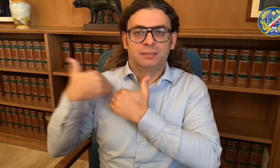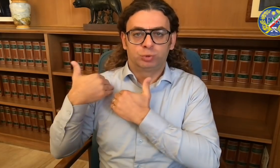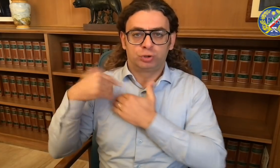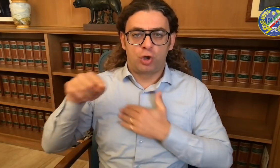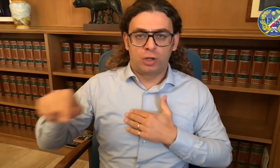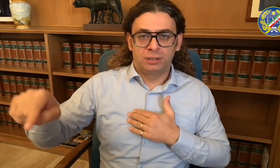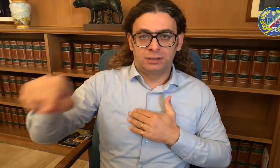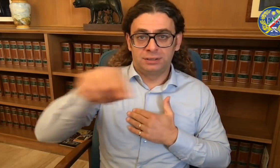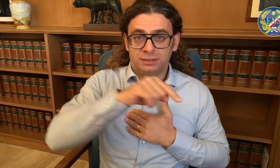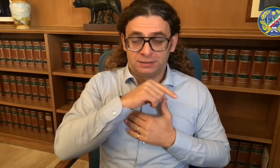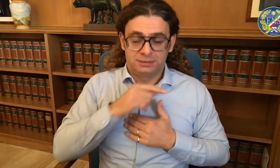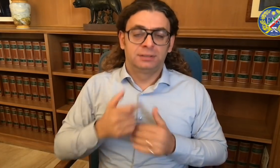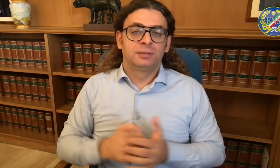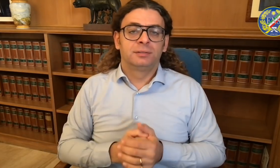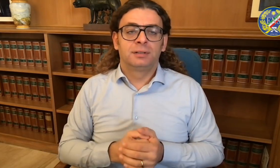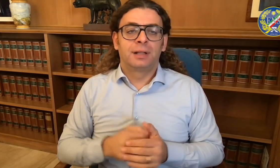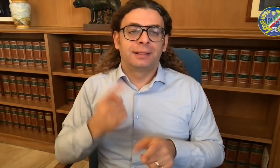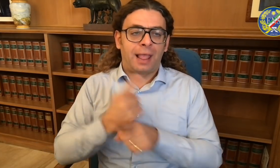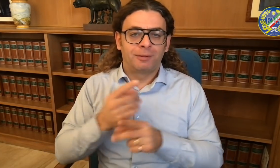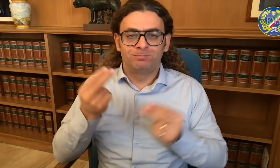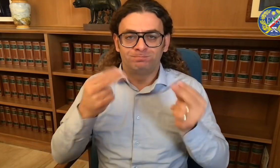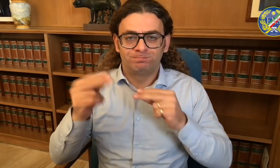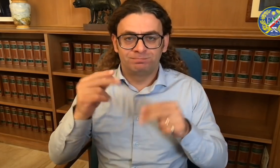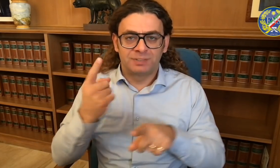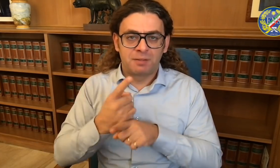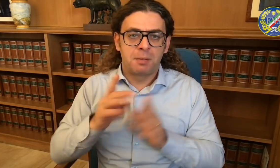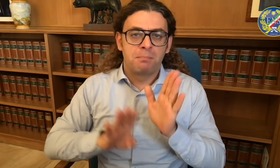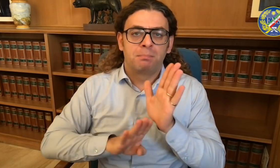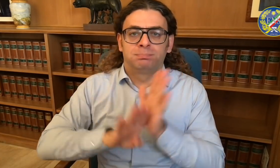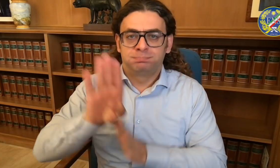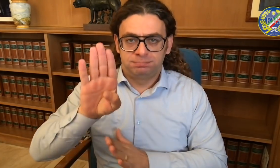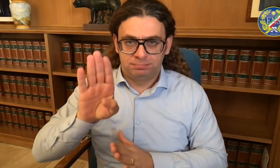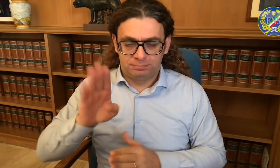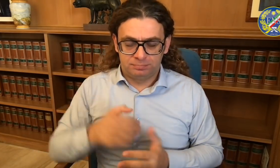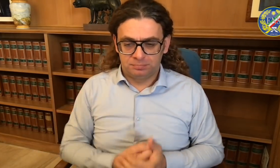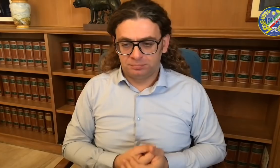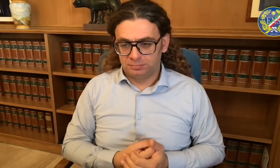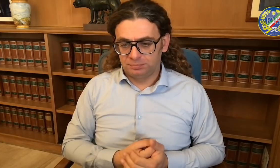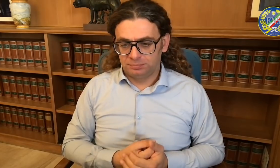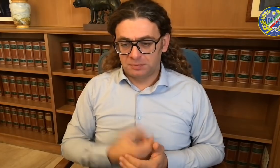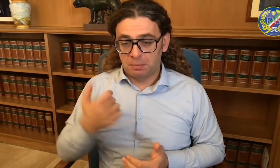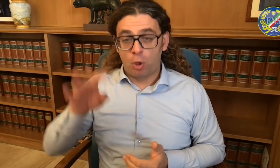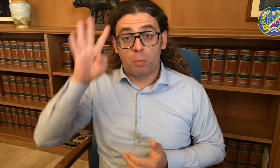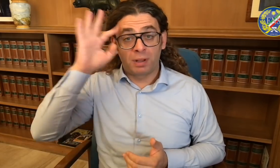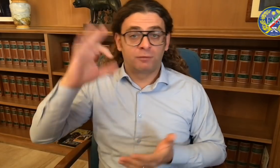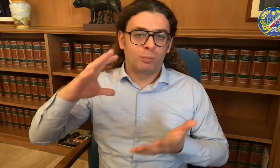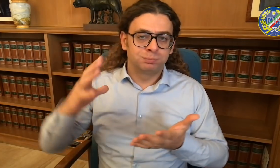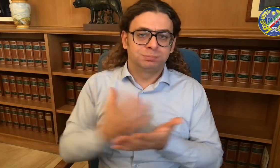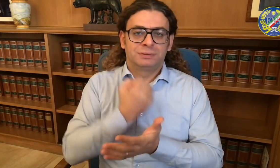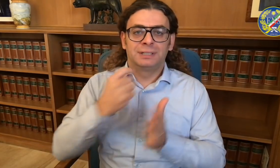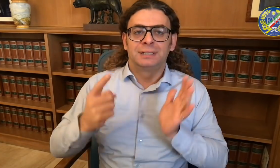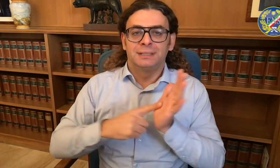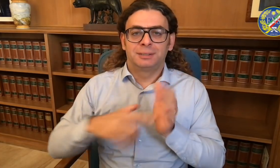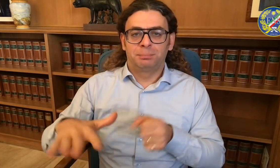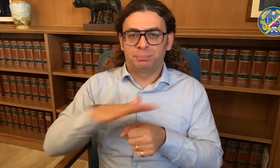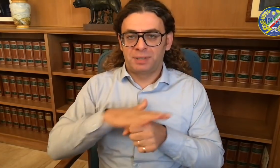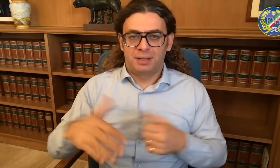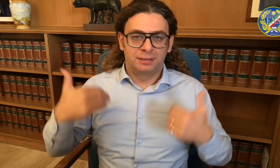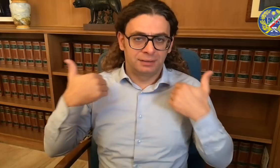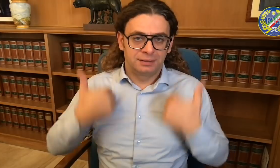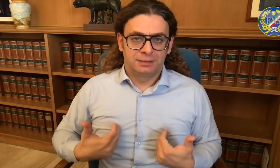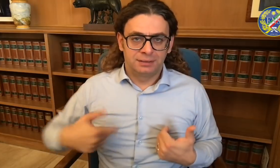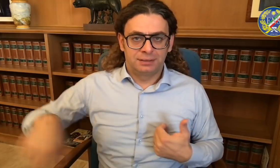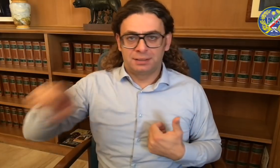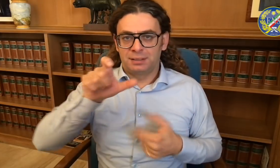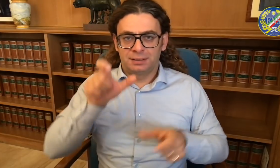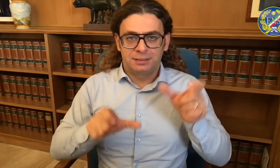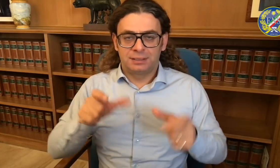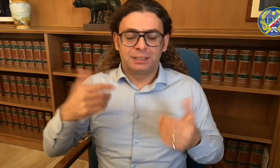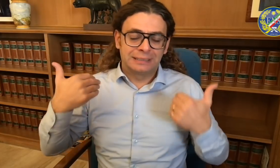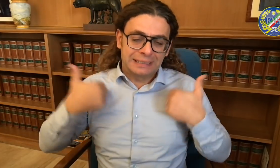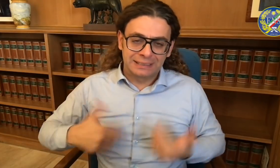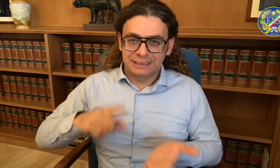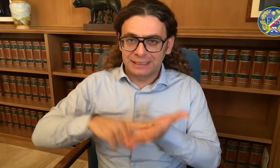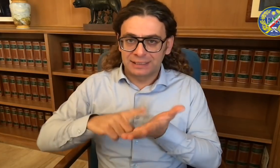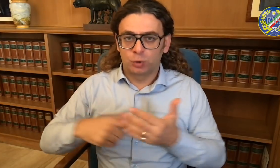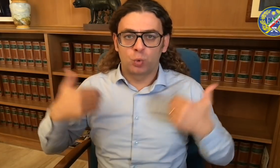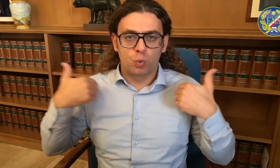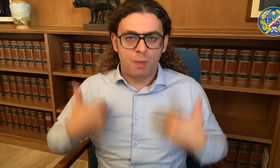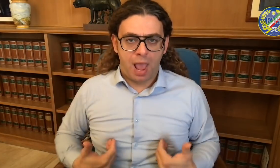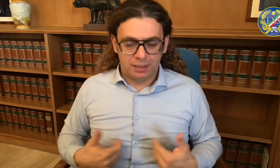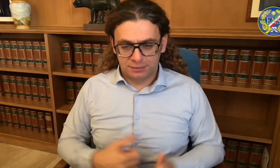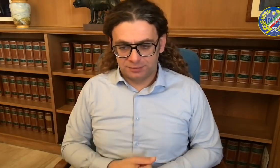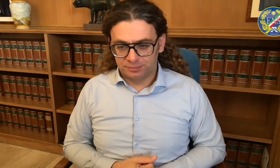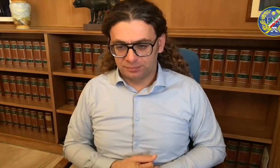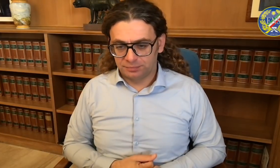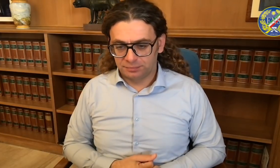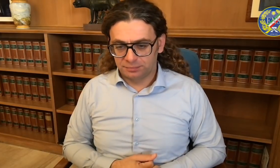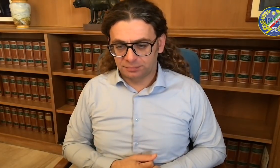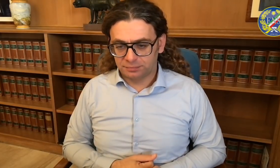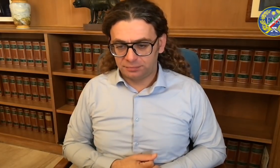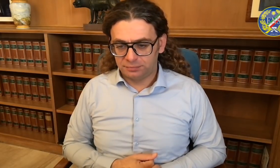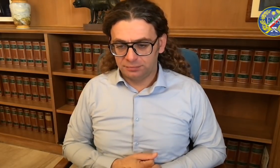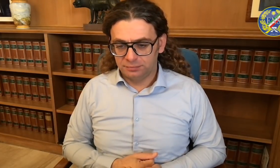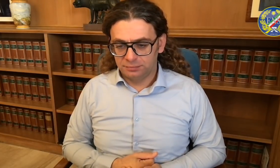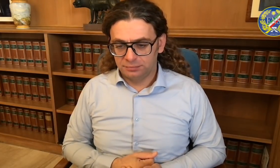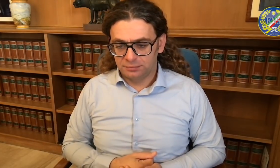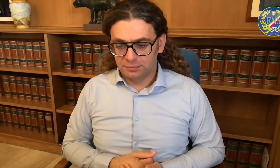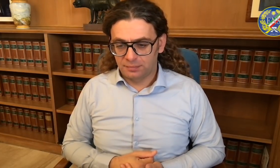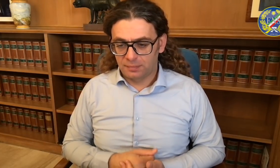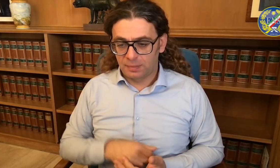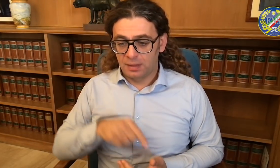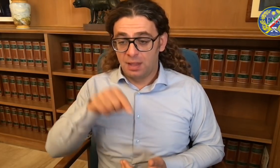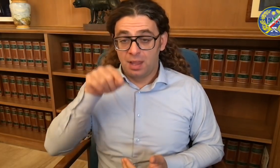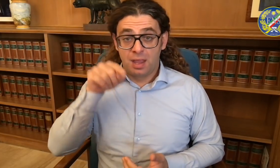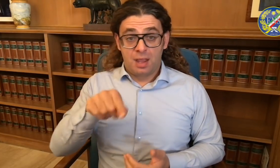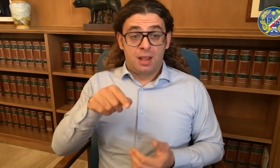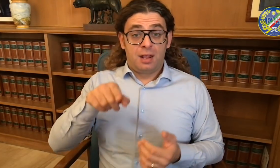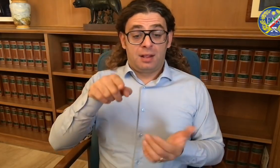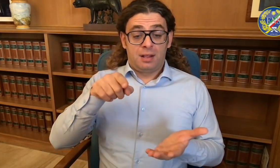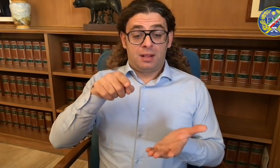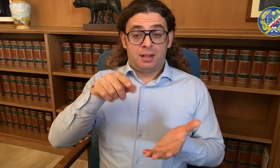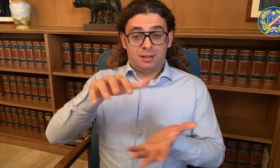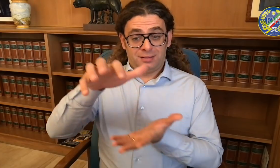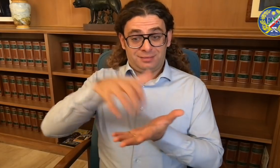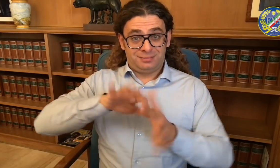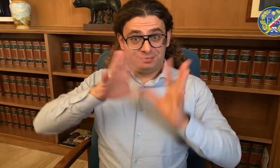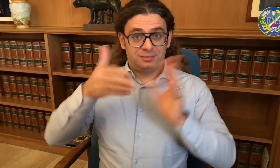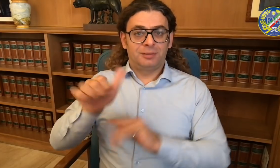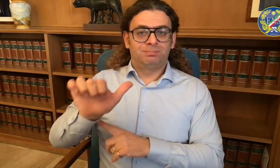rinvia gli schemi di decreto legislativo agli organi competenti per eventuali correzioni e migliorie, avendo per obiettivo il conseguimento di tutti i diritti umani da parte delle persone disabili.